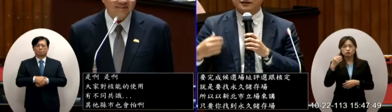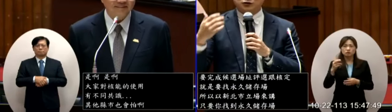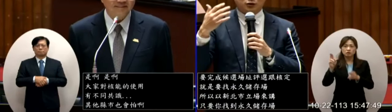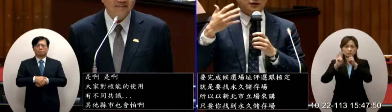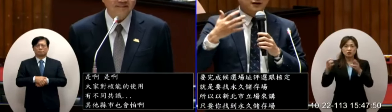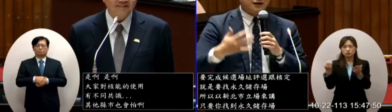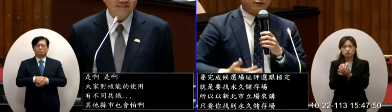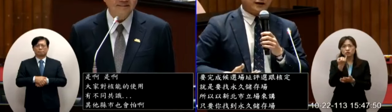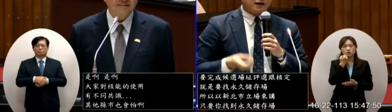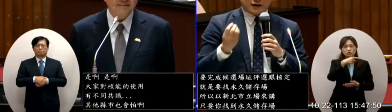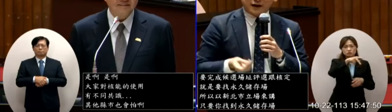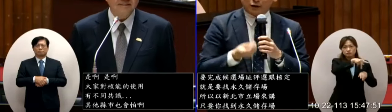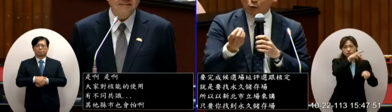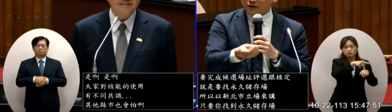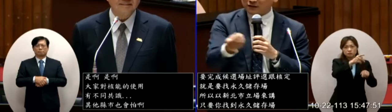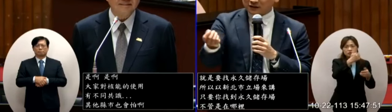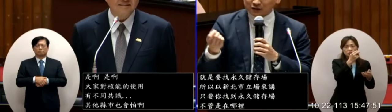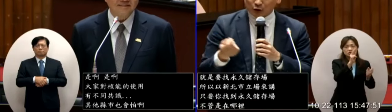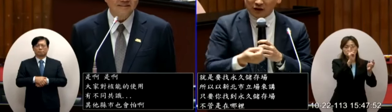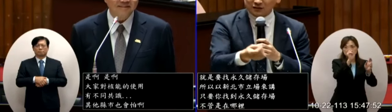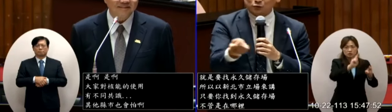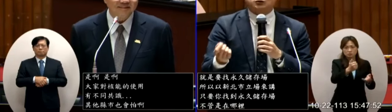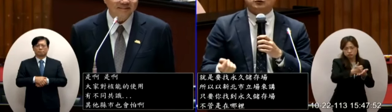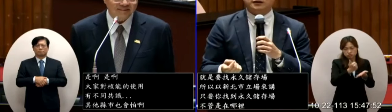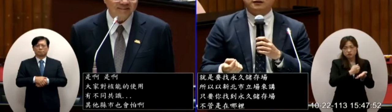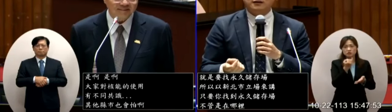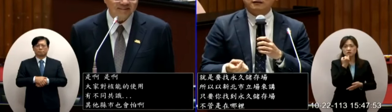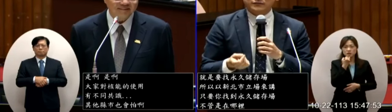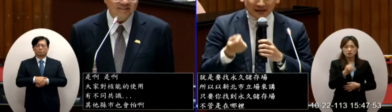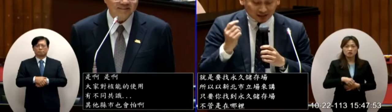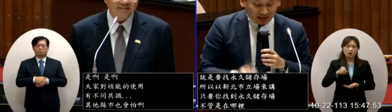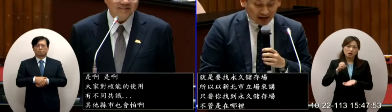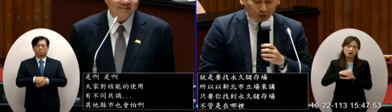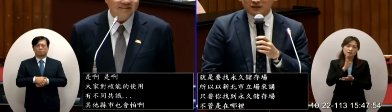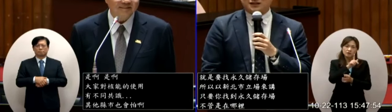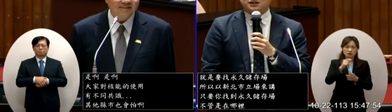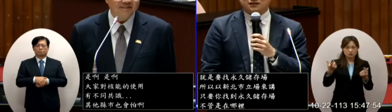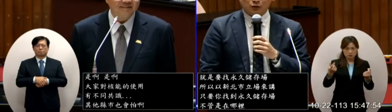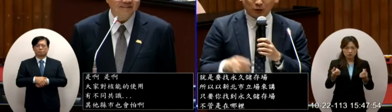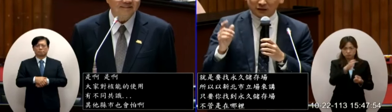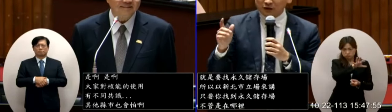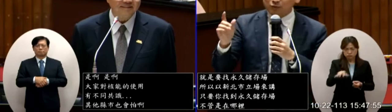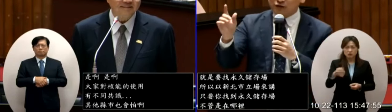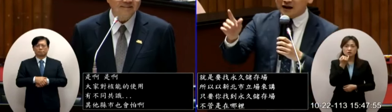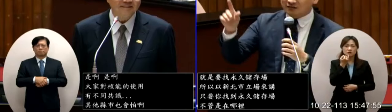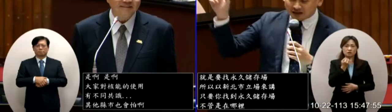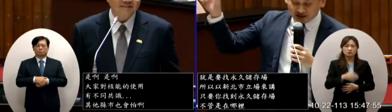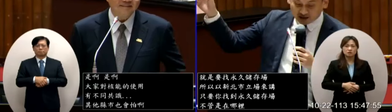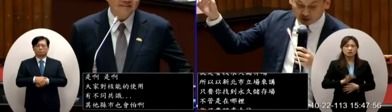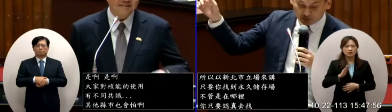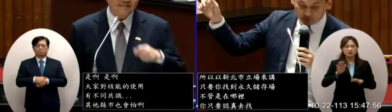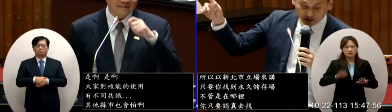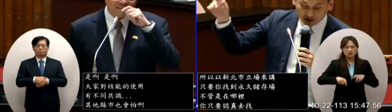也許核廢料也可以往各種方式去處理 但現在的問題是 我們的方案訂在那邊